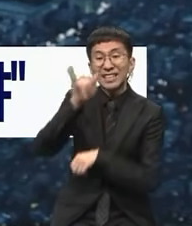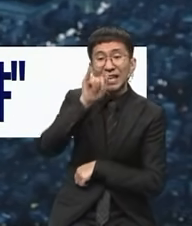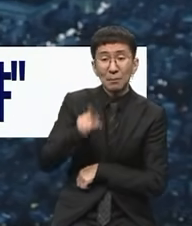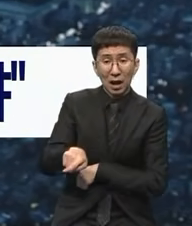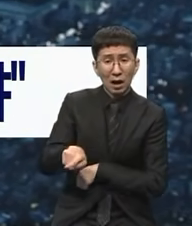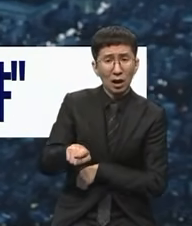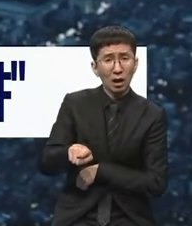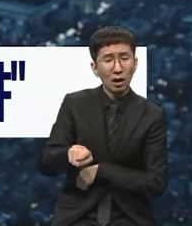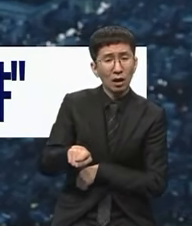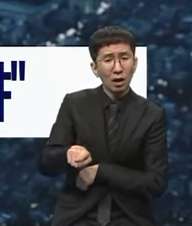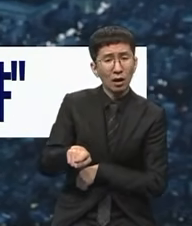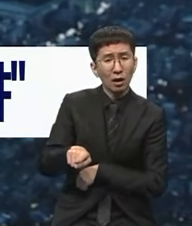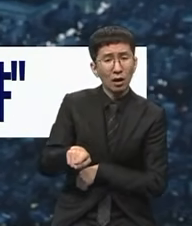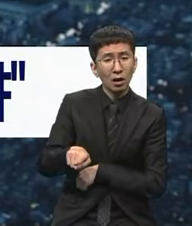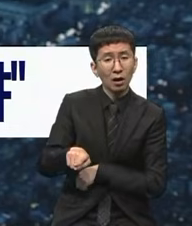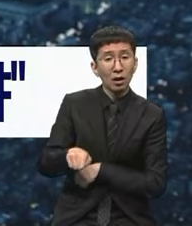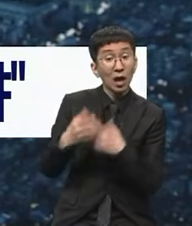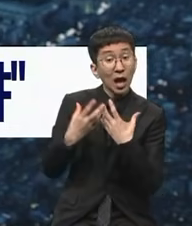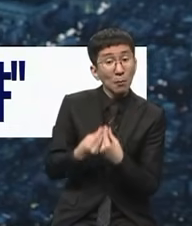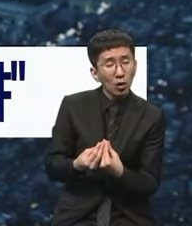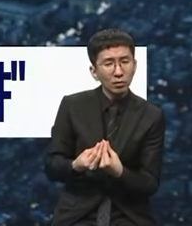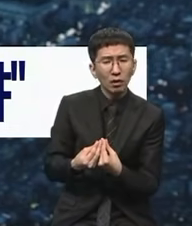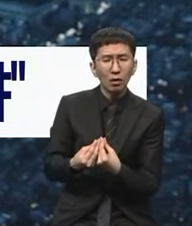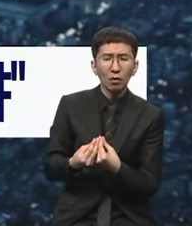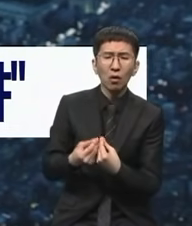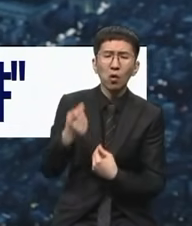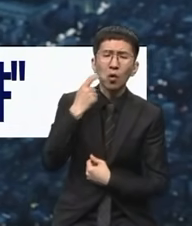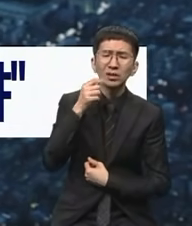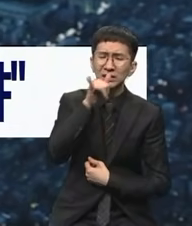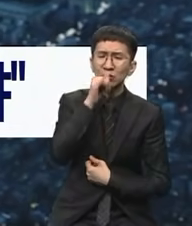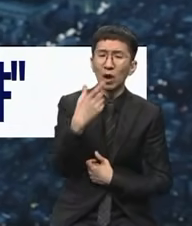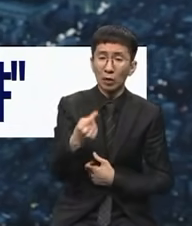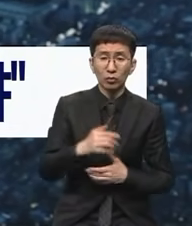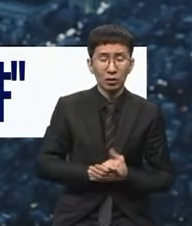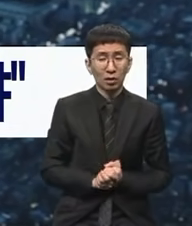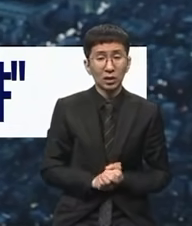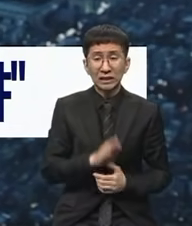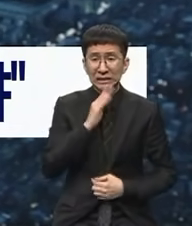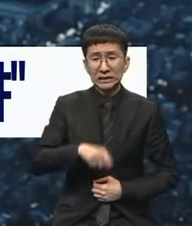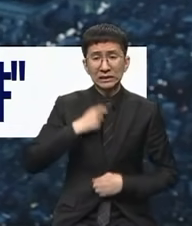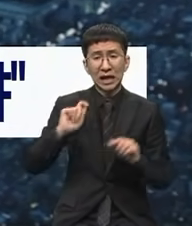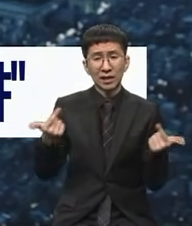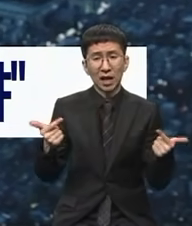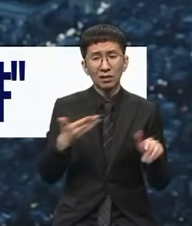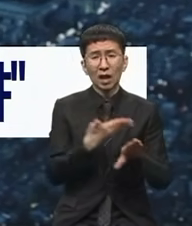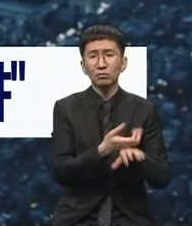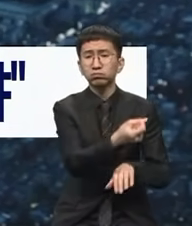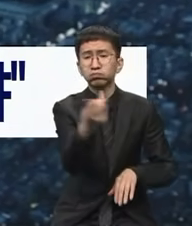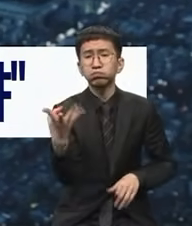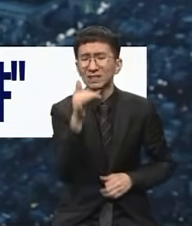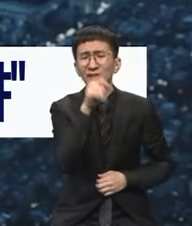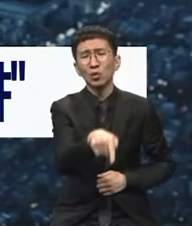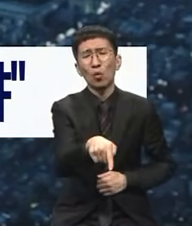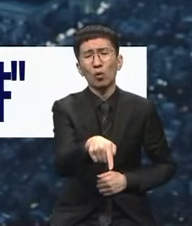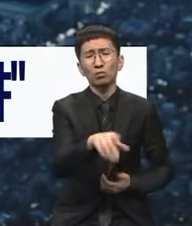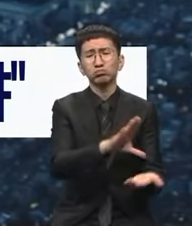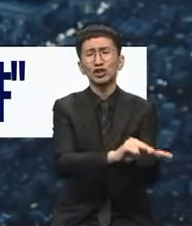해명도 진실에 가깝지 않고 오히려 거짓이라고 지금 판명되고 있고 또 다른 문제들도 그렇죠. 그것은 바람직한 일이 아니다라고 생각합니다.